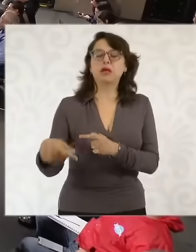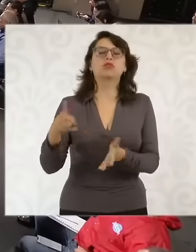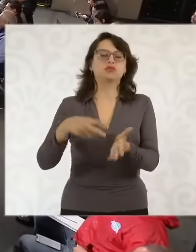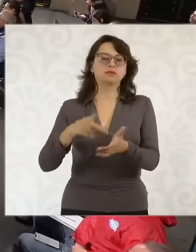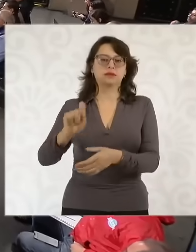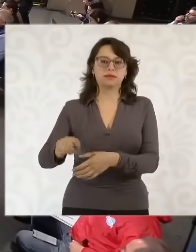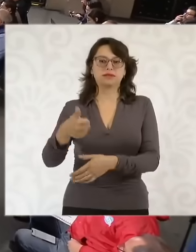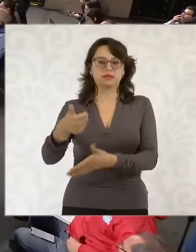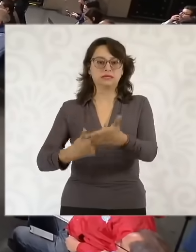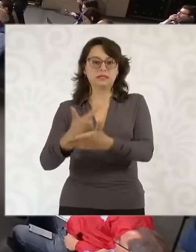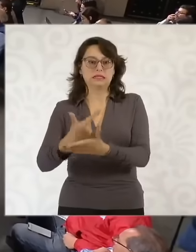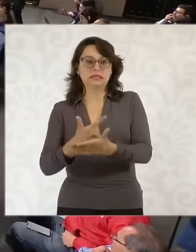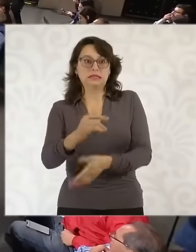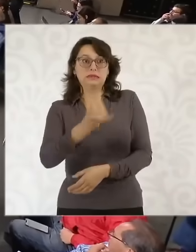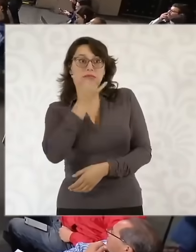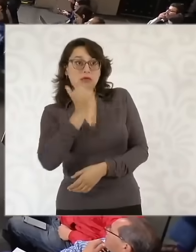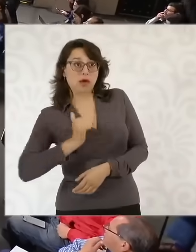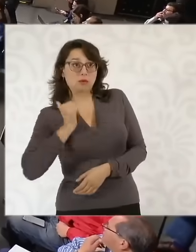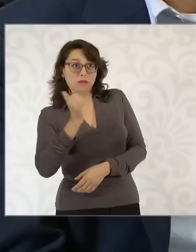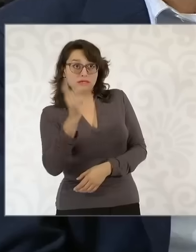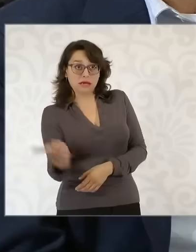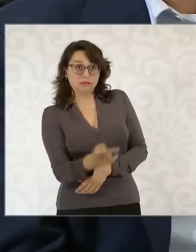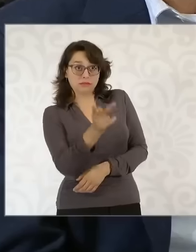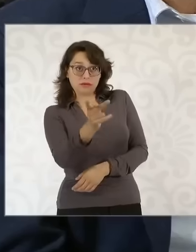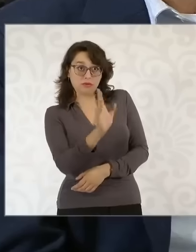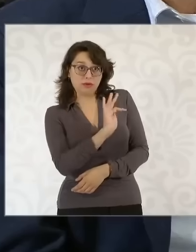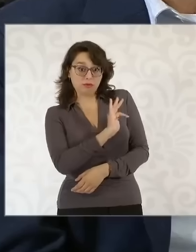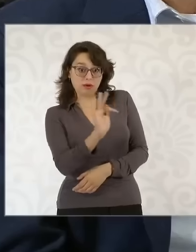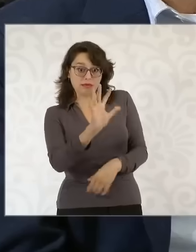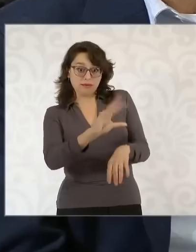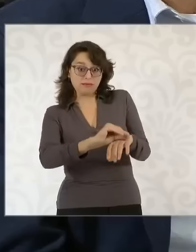Oiga, secretario, aprovechando que está ahí, si la presidenta permite, dice, no va a necesitar